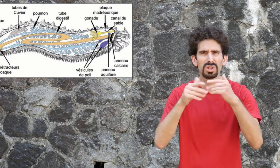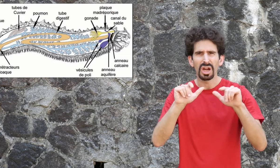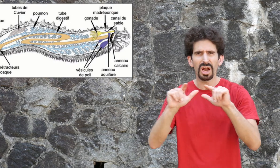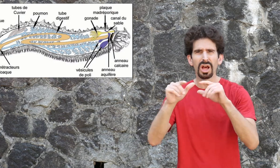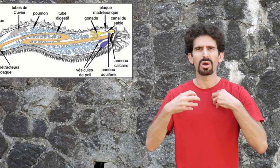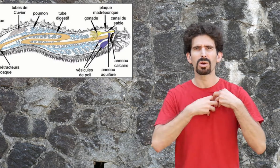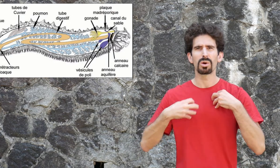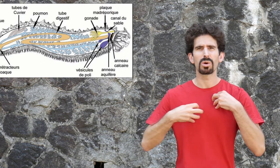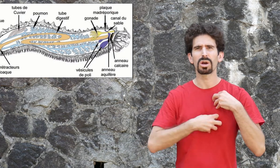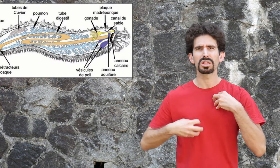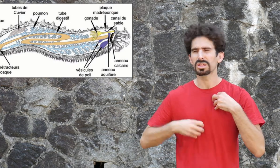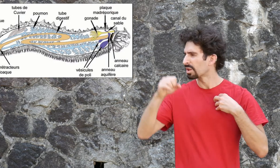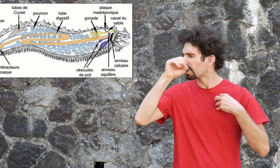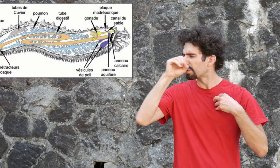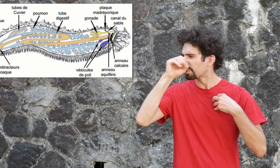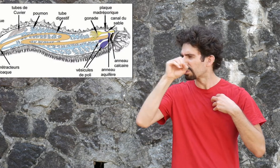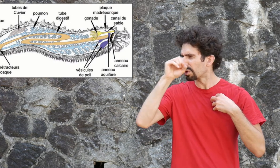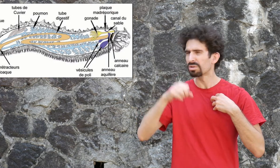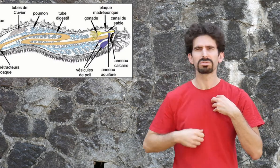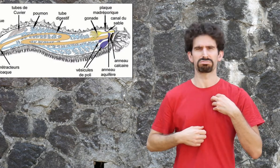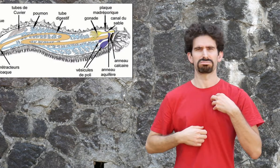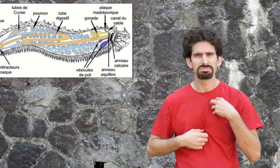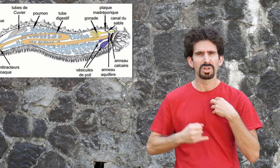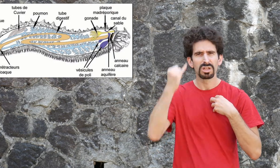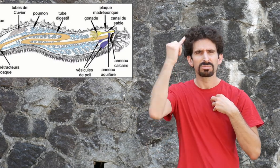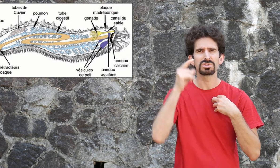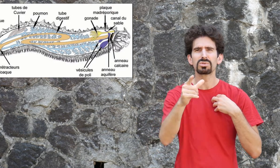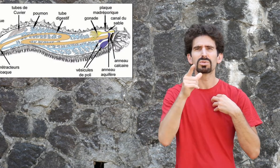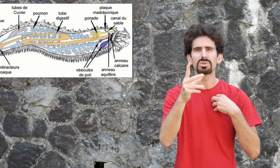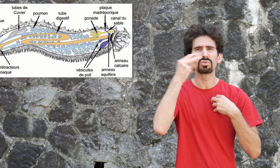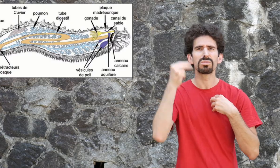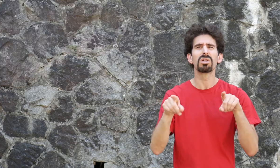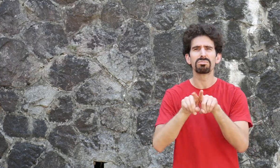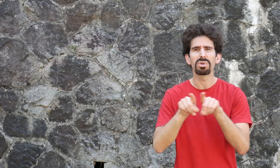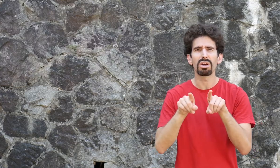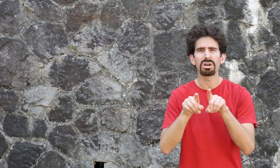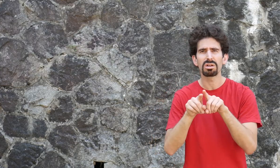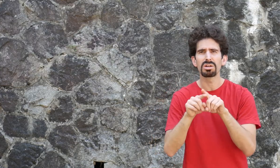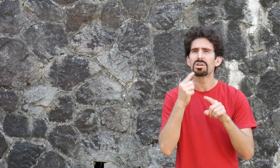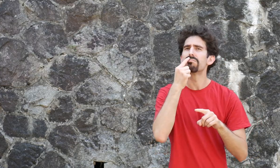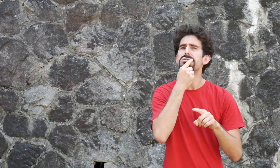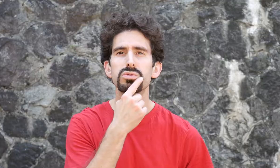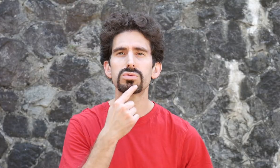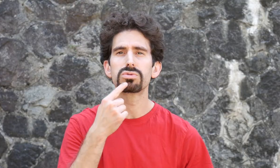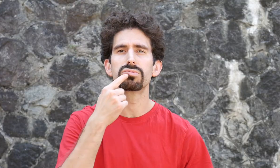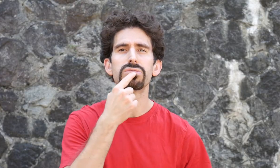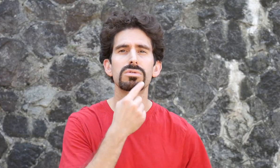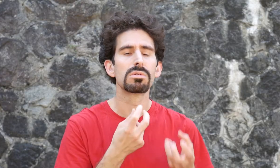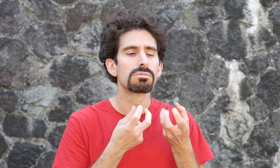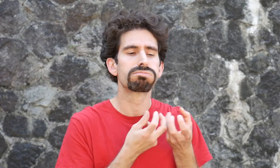se situent les organes reproducteurs. Imagine que ce soit pareil pour nous les humains. Les testicules et le pénis